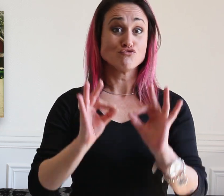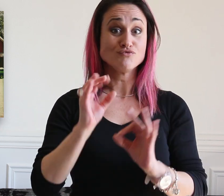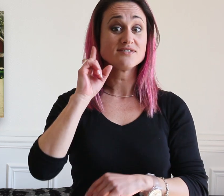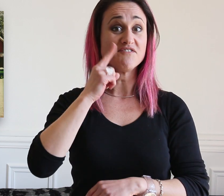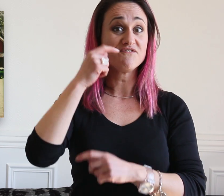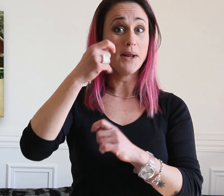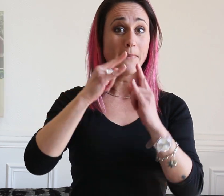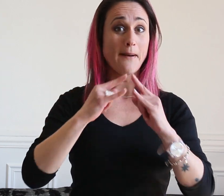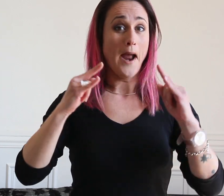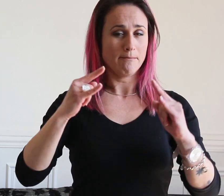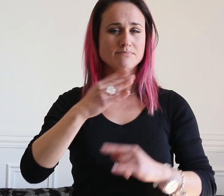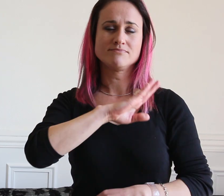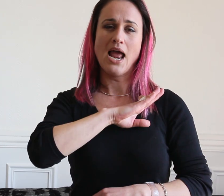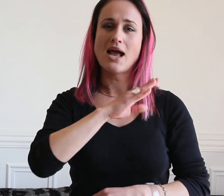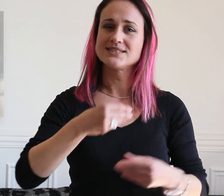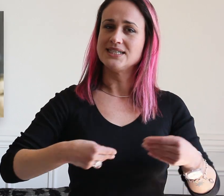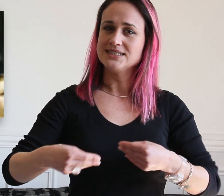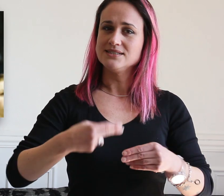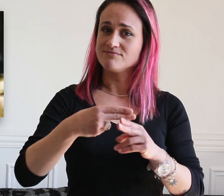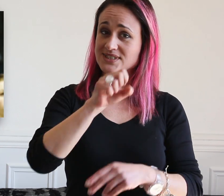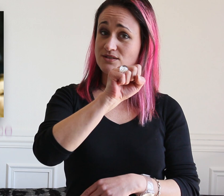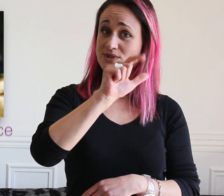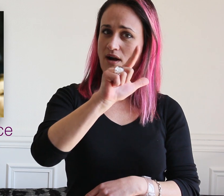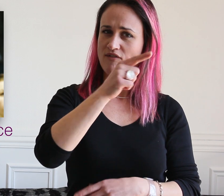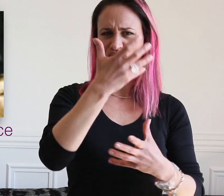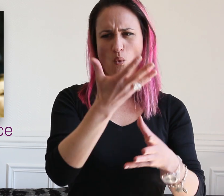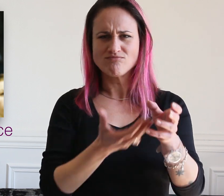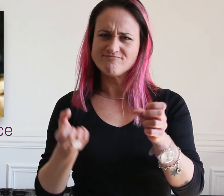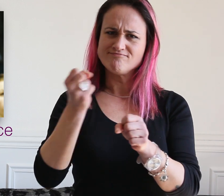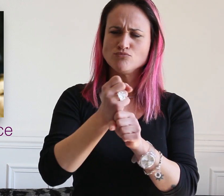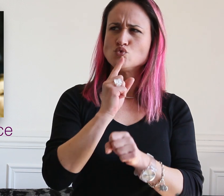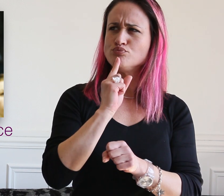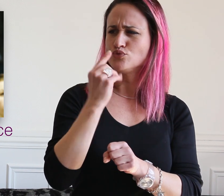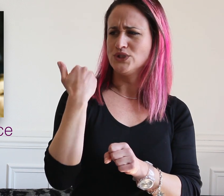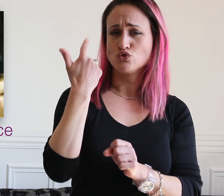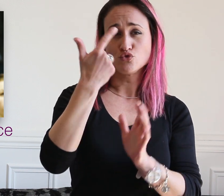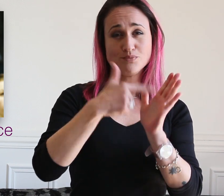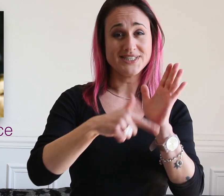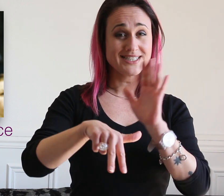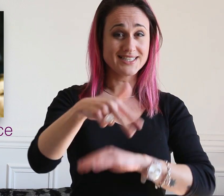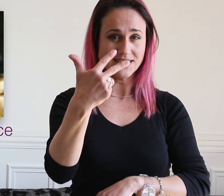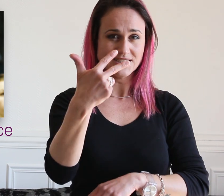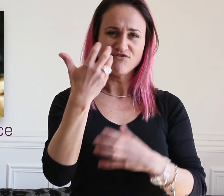Et "Deaf Film Camp", créé par Stacy Lawrence en 2013, ..